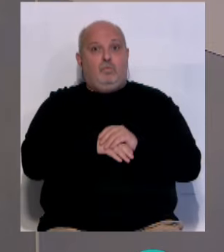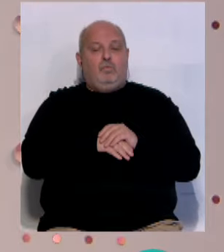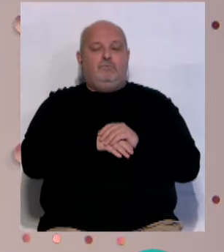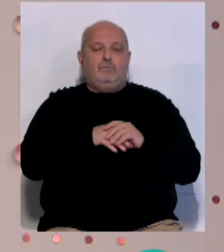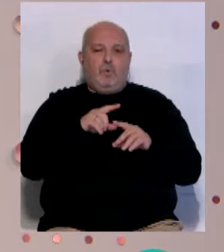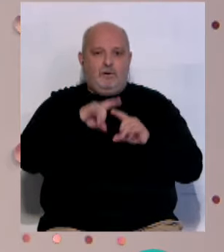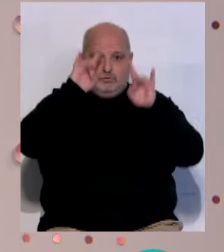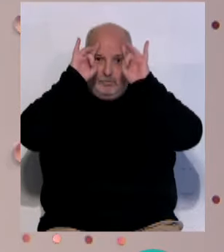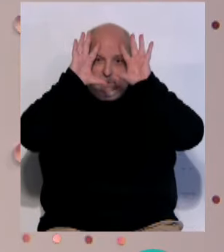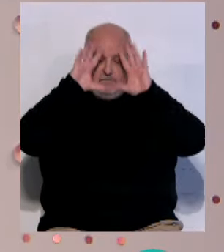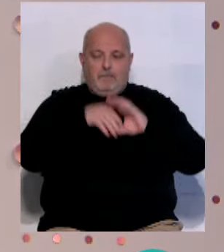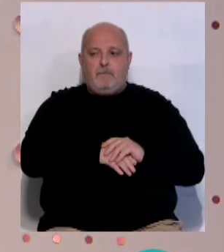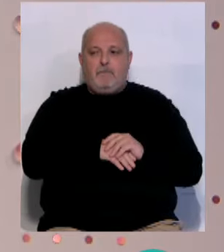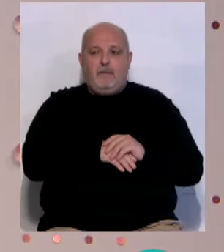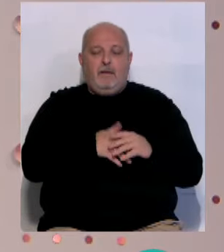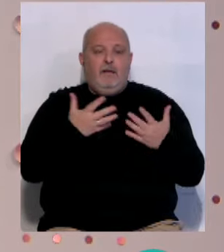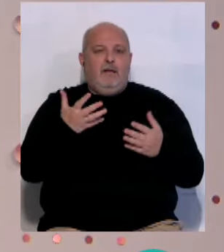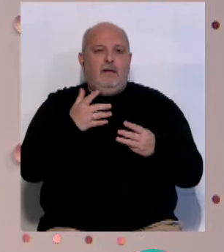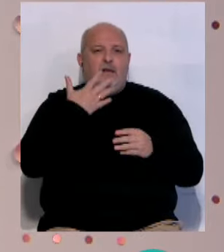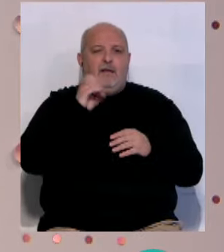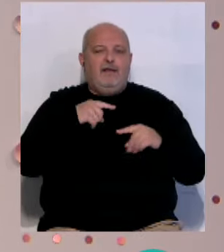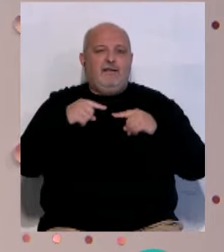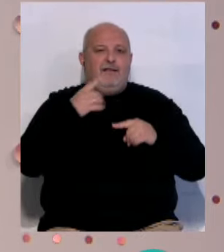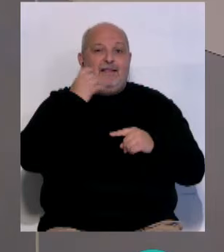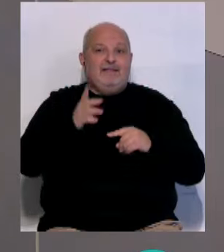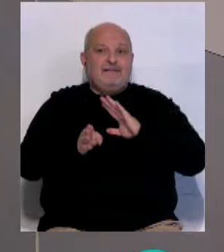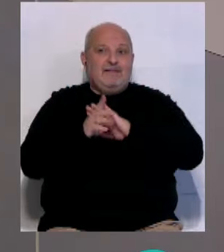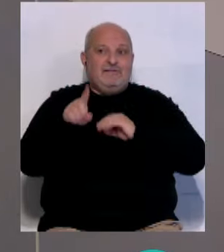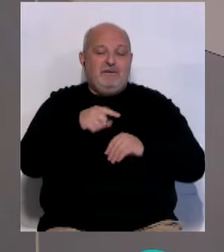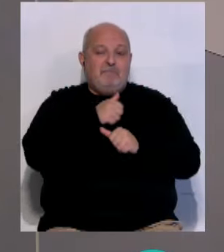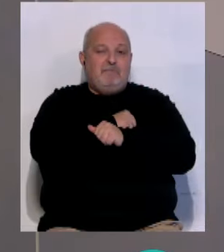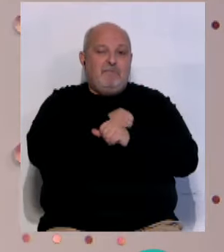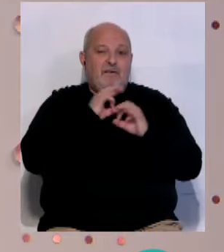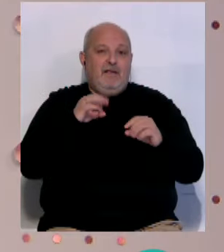time Bueno a a ver con qué entrenador vamos esperemos que siga seio González La verdad